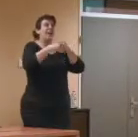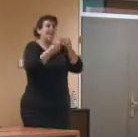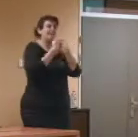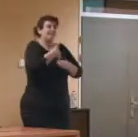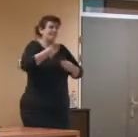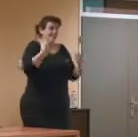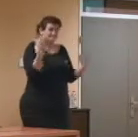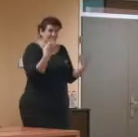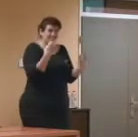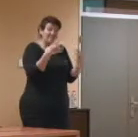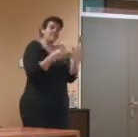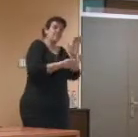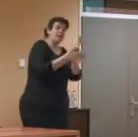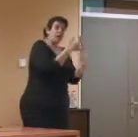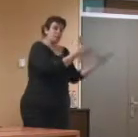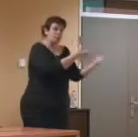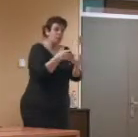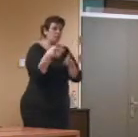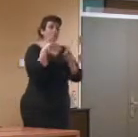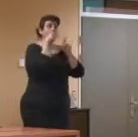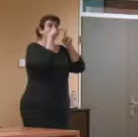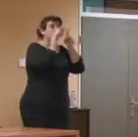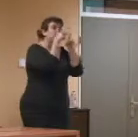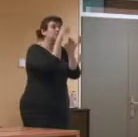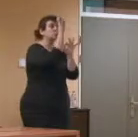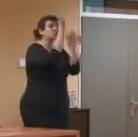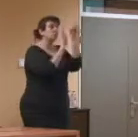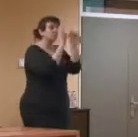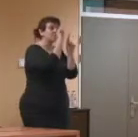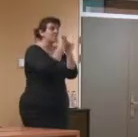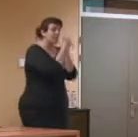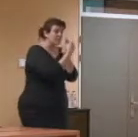donde quieres ir, marcas unos objetivos, marcas unos indicadores y luego llega el momento